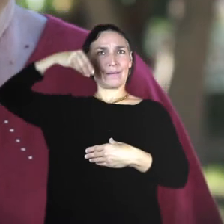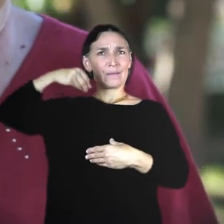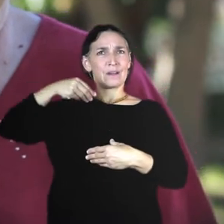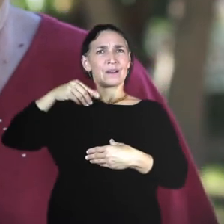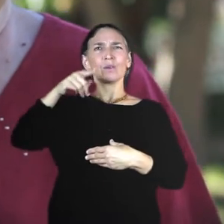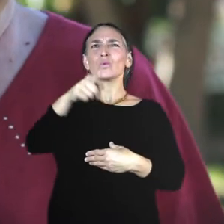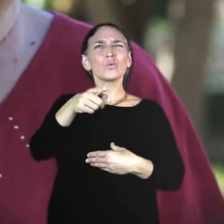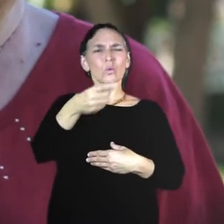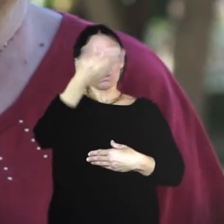No te lo mereces,